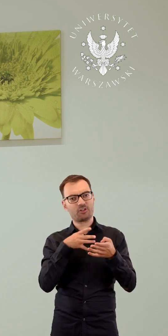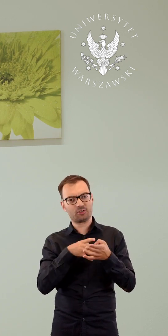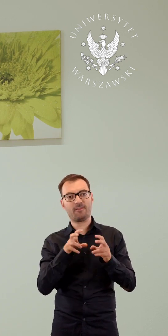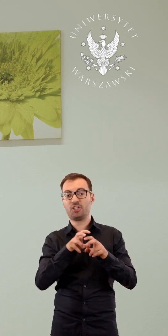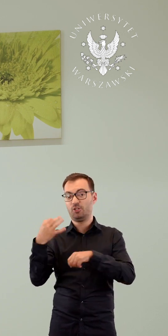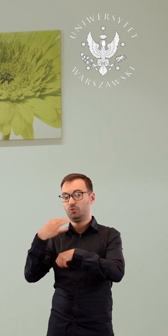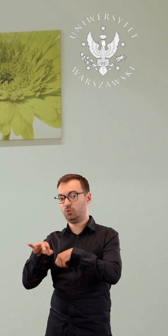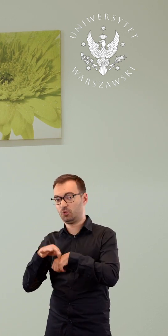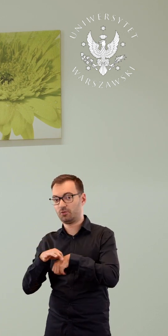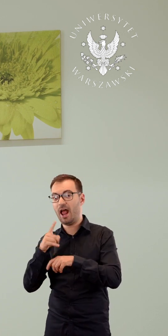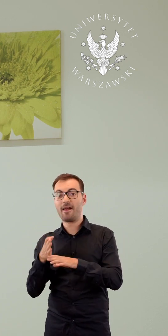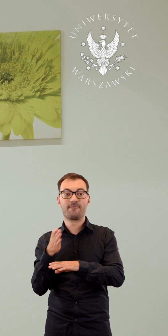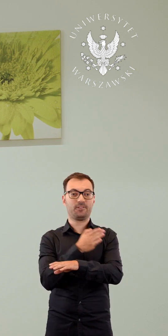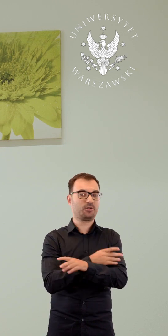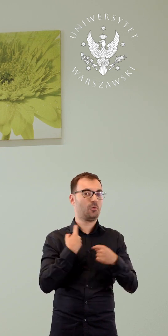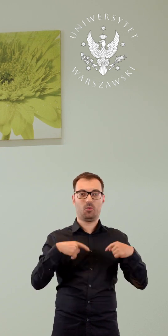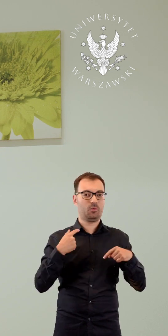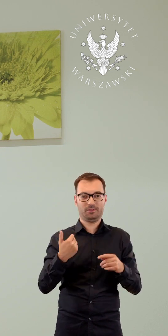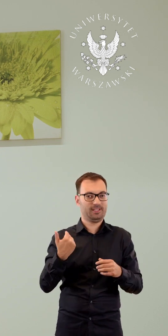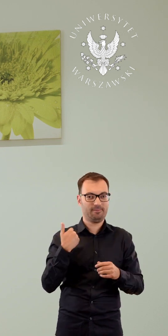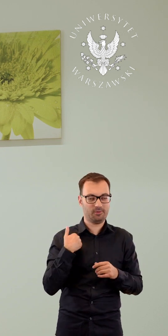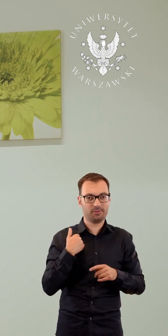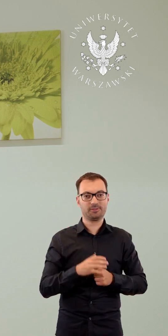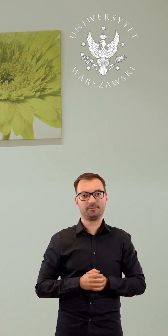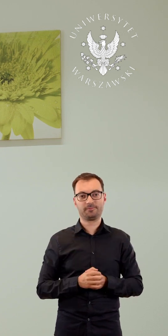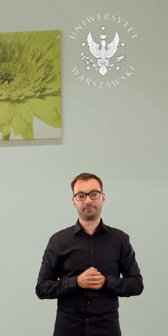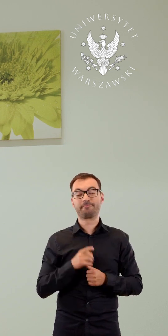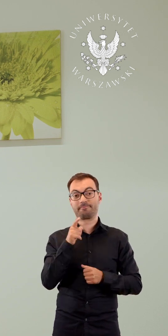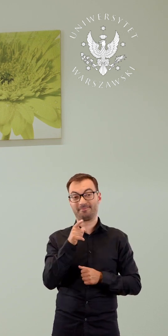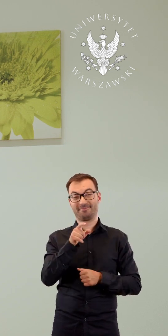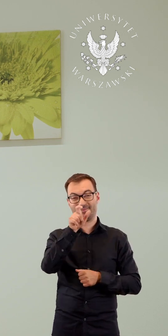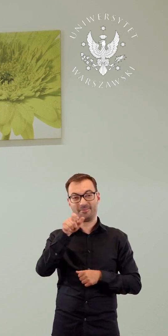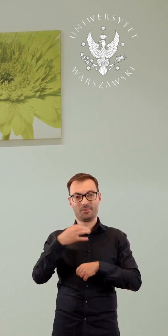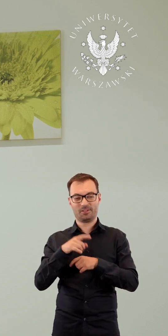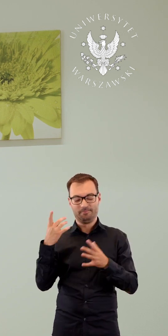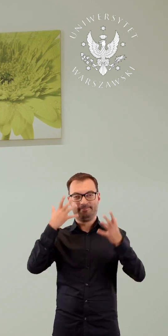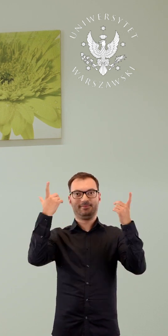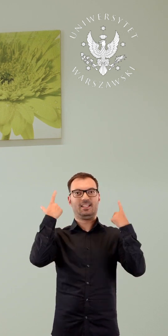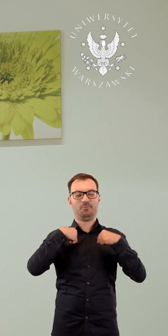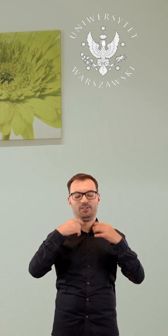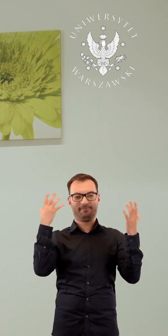a nie byli zdiagnozowani w czasie wcześniejszych etapów edukacji, dla nich jest to dość duża niespodzianka,